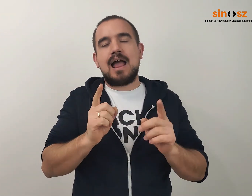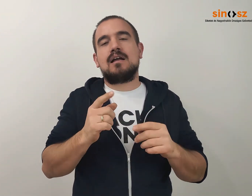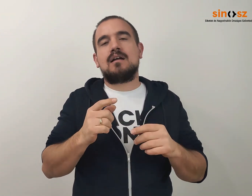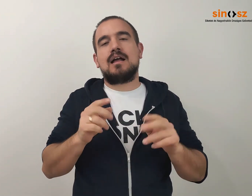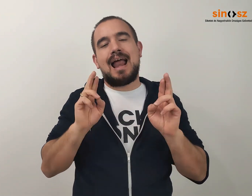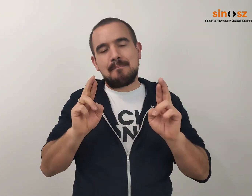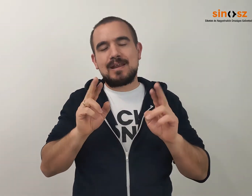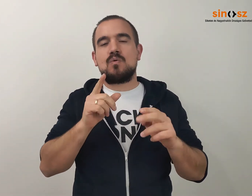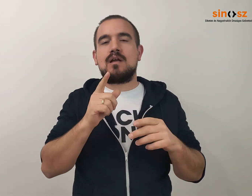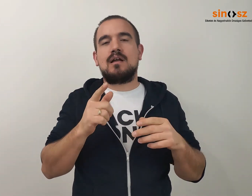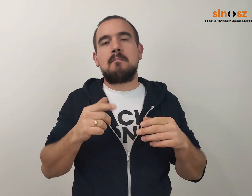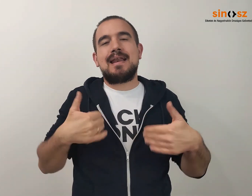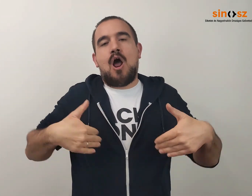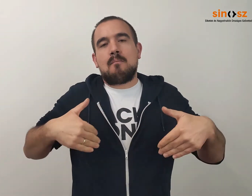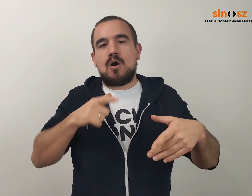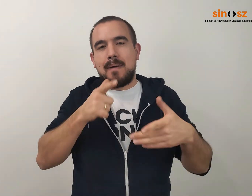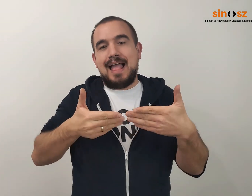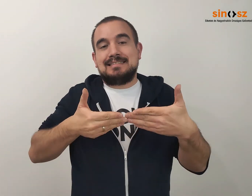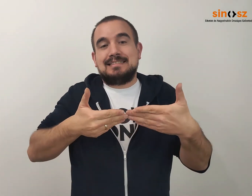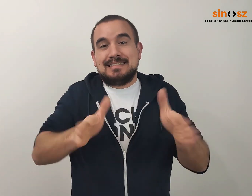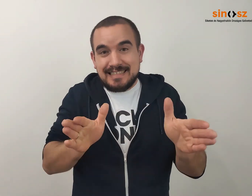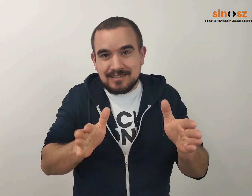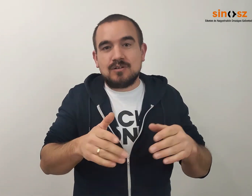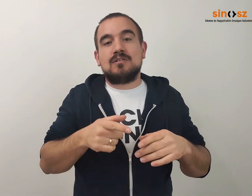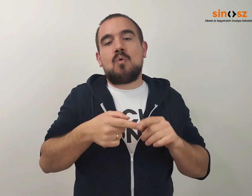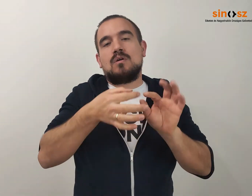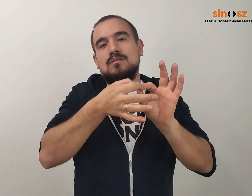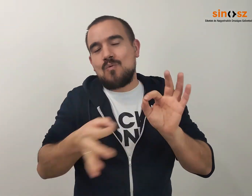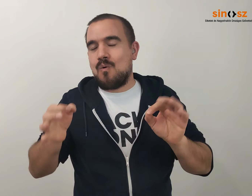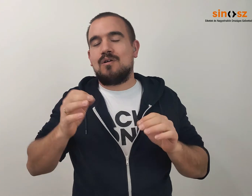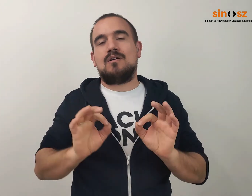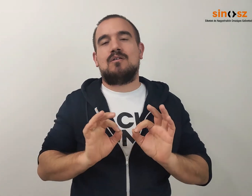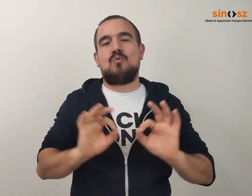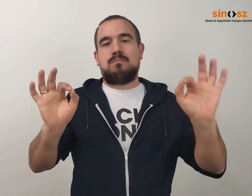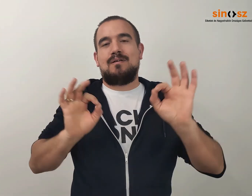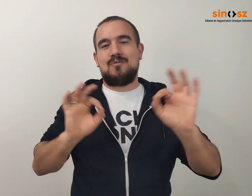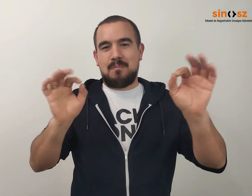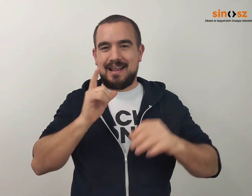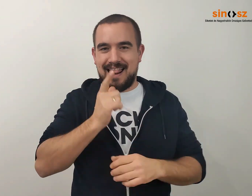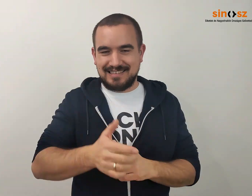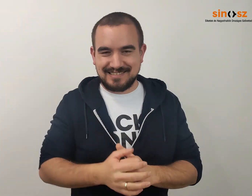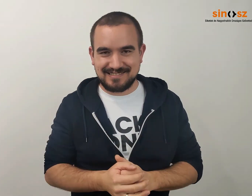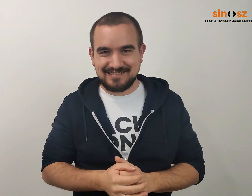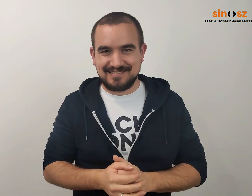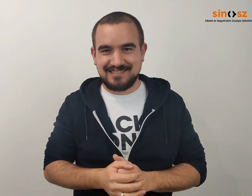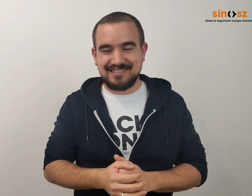de reméljük minél hamarabb nyitva lesz, és sokkal jobb-jobb lesznek programok.